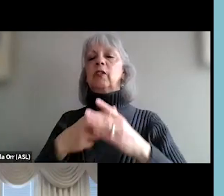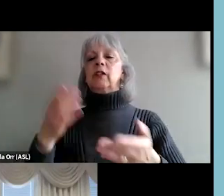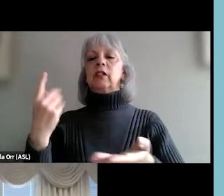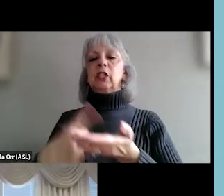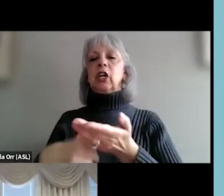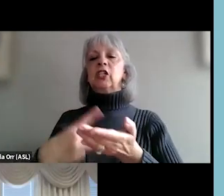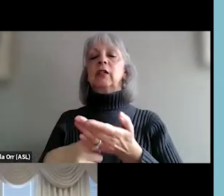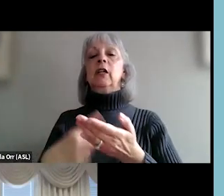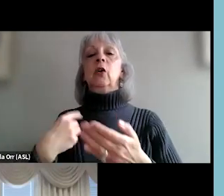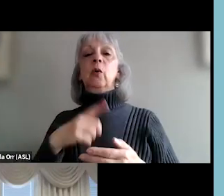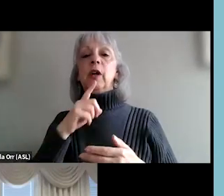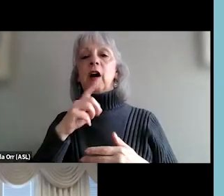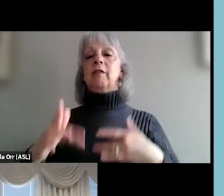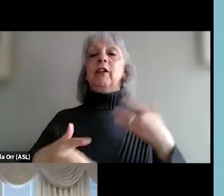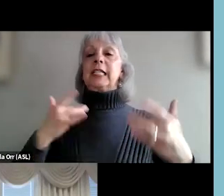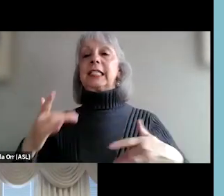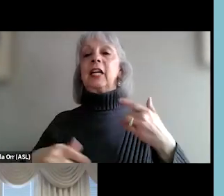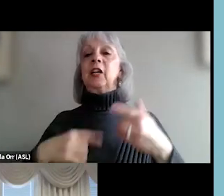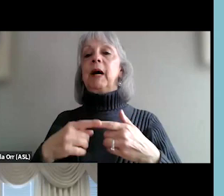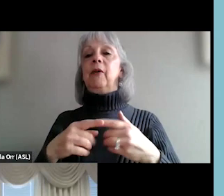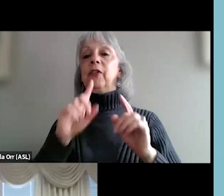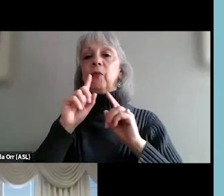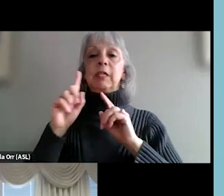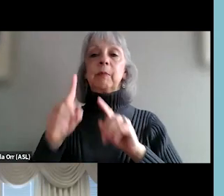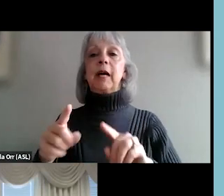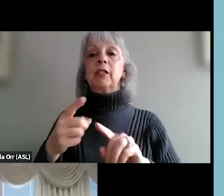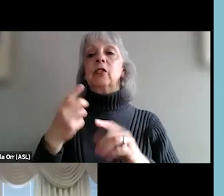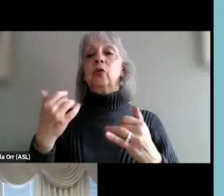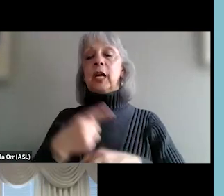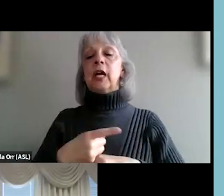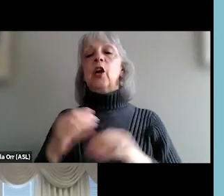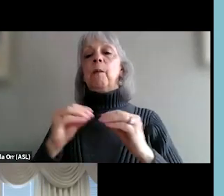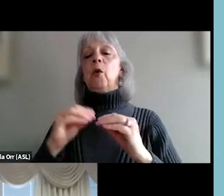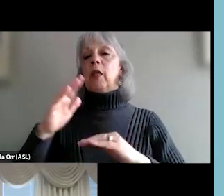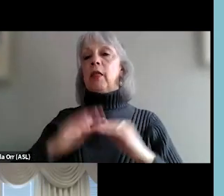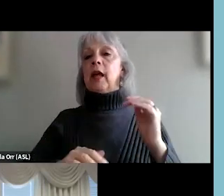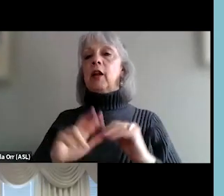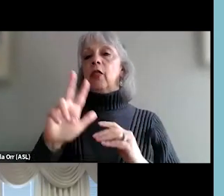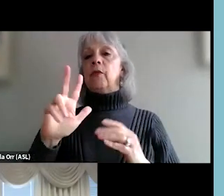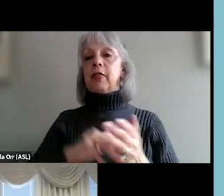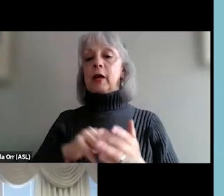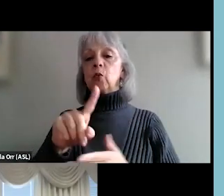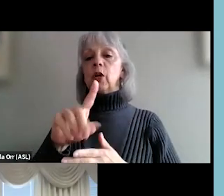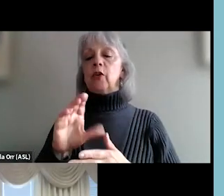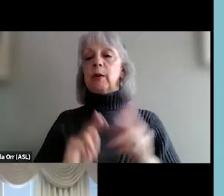Estamos muy emocionados por la respuesta de hoy. Tenemos más de 3100 personas registradas